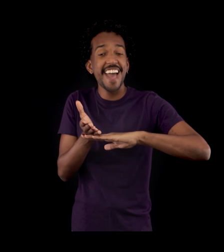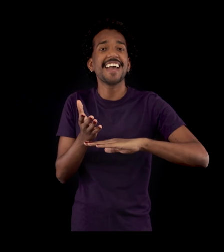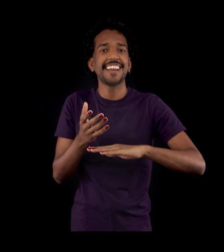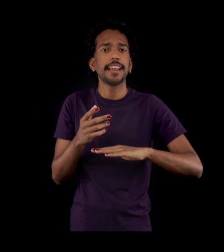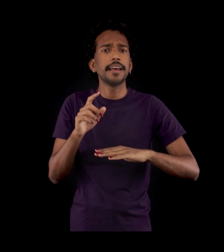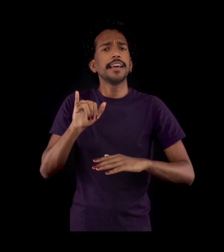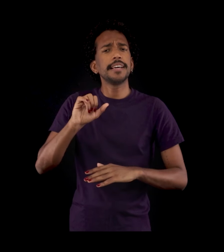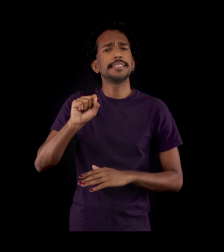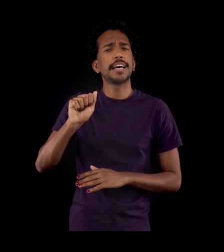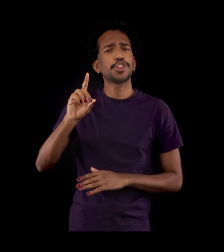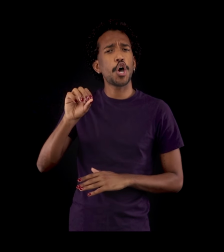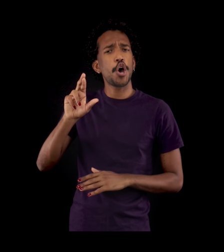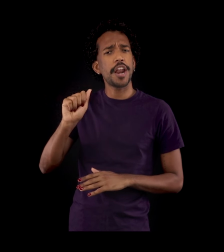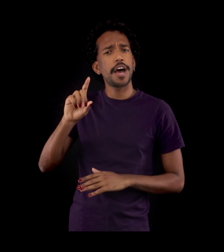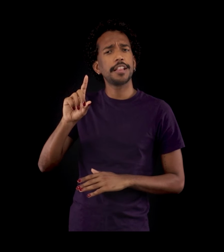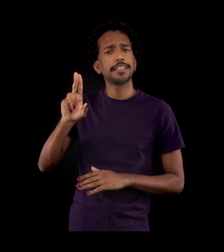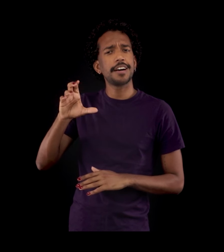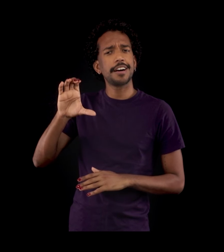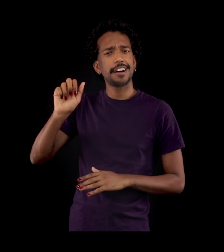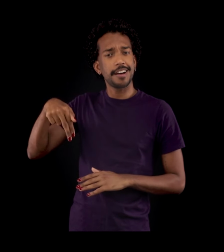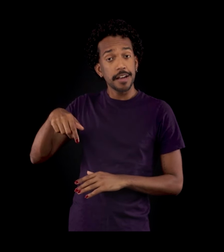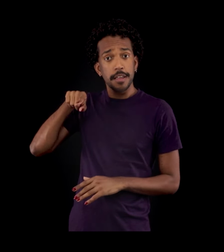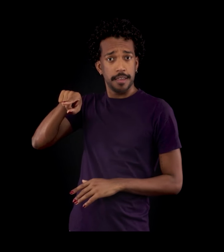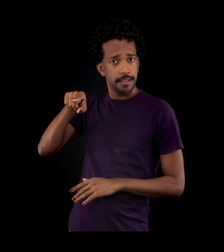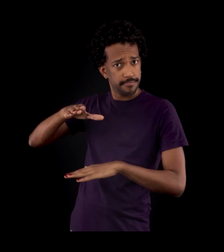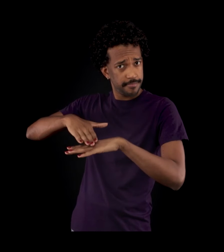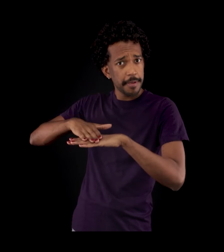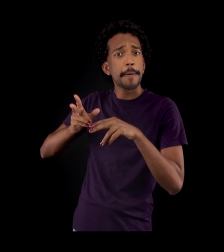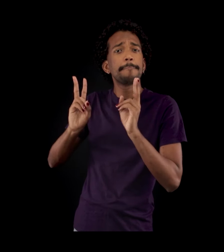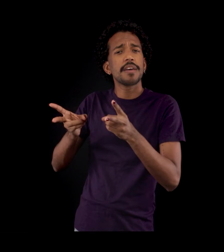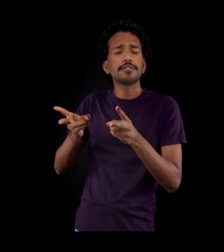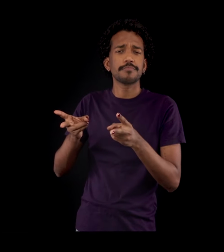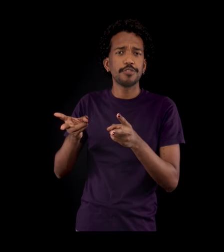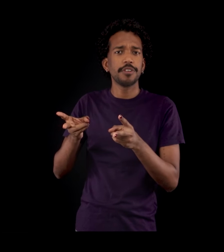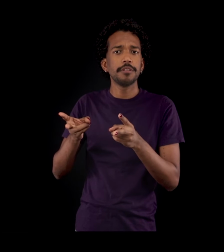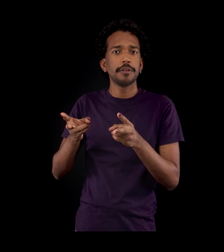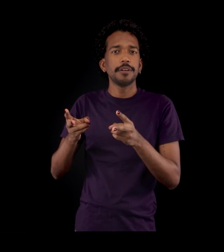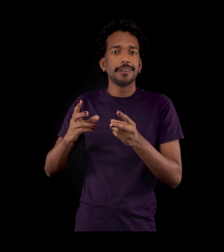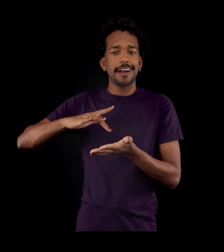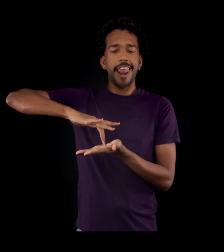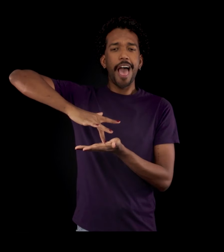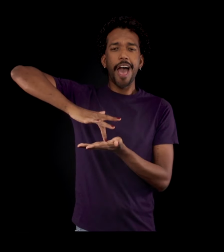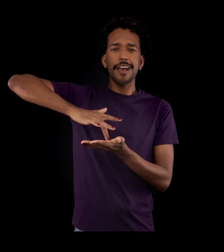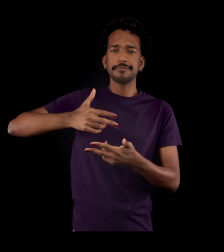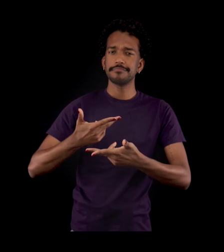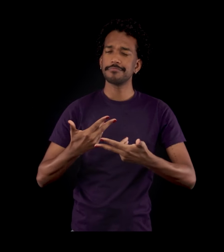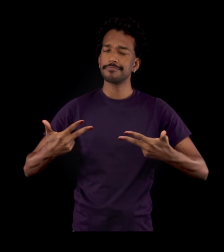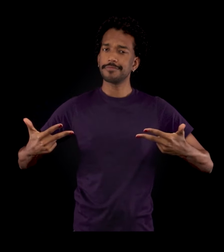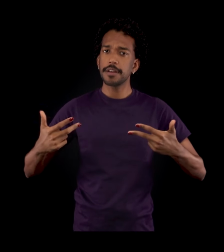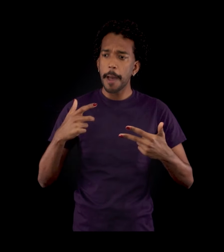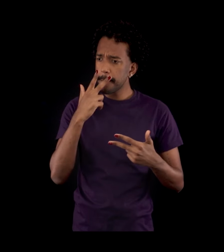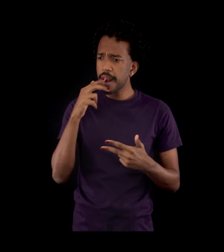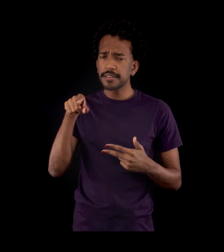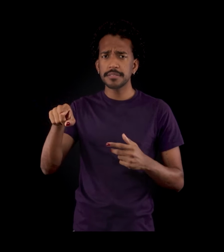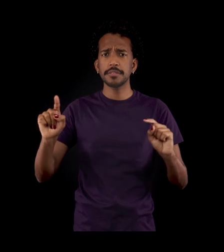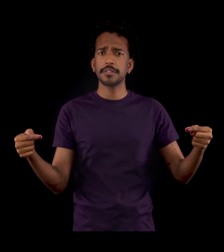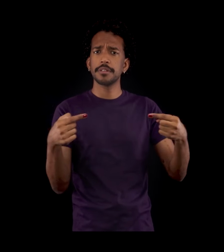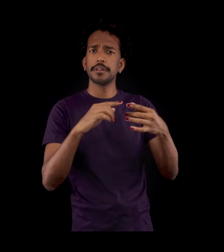a partir da Isadora Duncan, mesmo até o balé clássico de repertório, quase todos têm ligações com o mito,